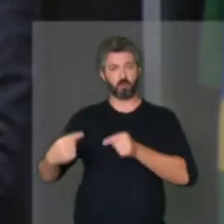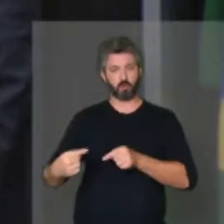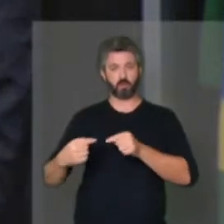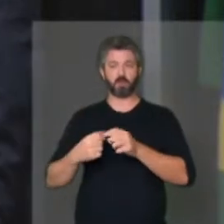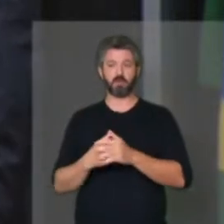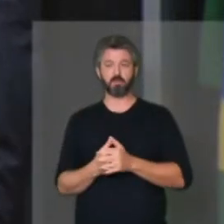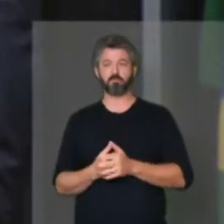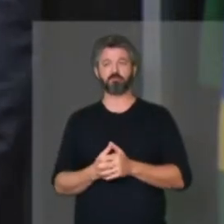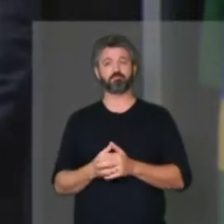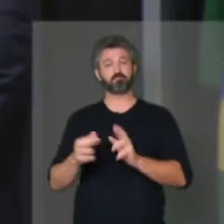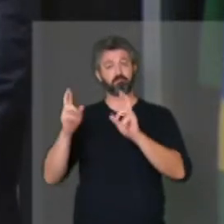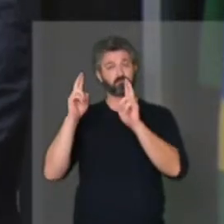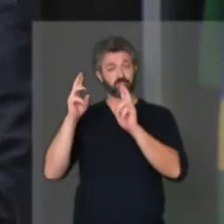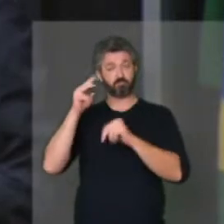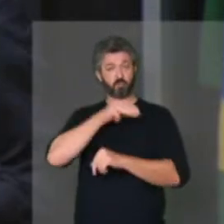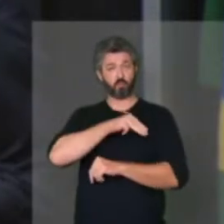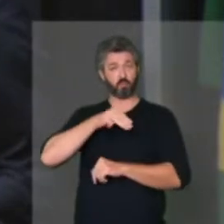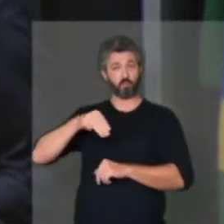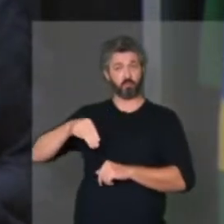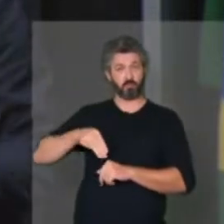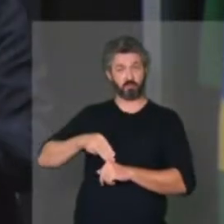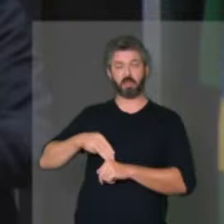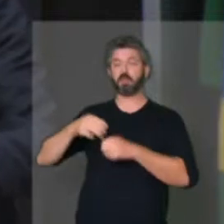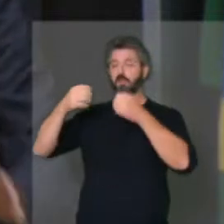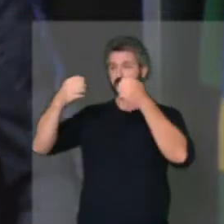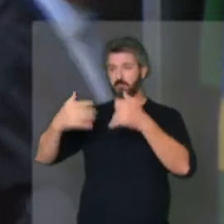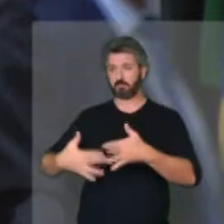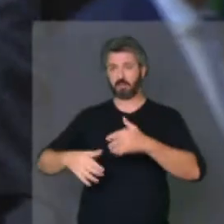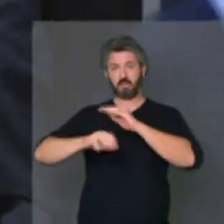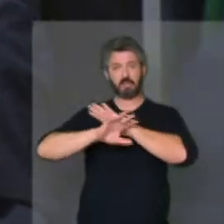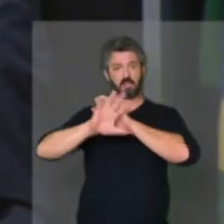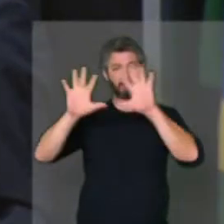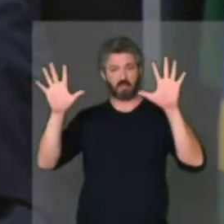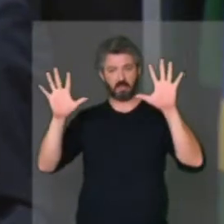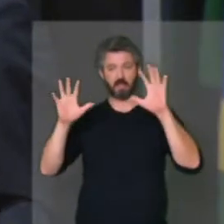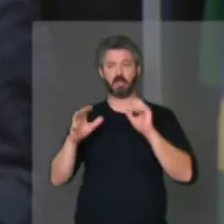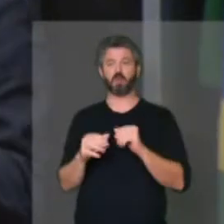ESCLARECIMENTOS QUE PORVENTURA AINDA CAIBAM SEREM FEITOS NAS RESPECTIVOS RESPECTIVAS COMISSÕES ONDE SUA